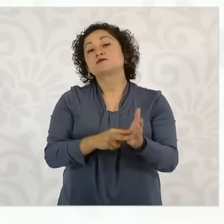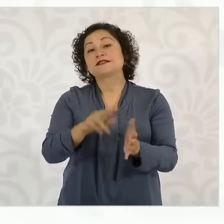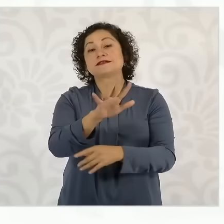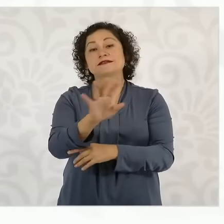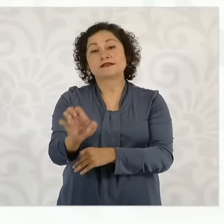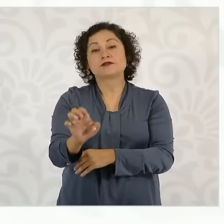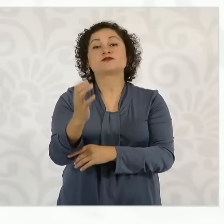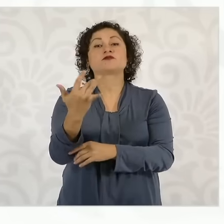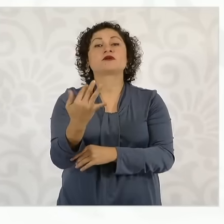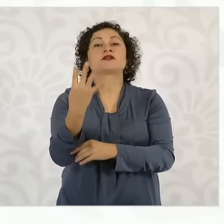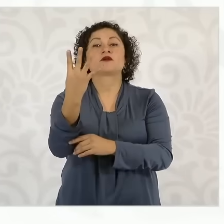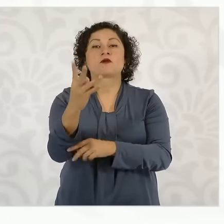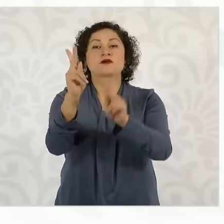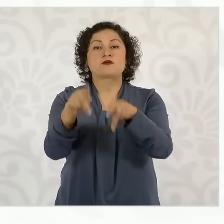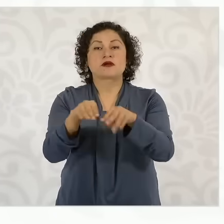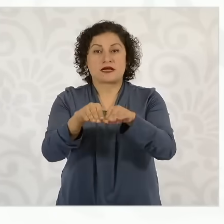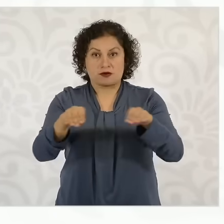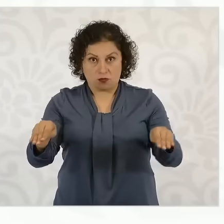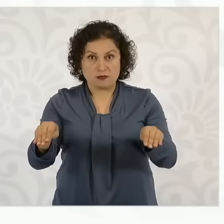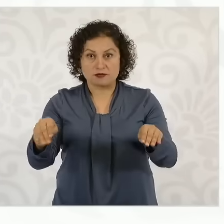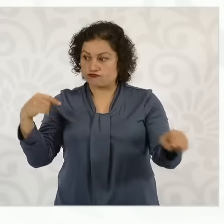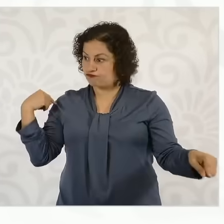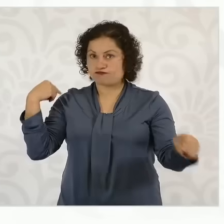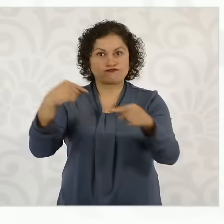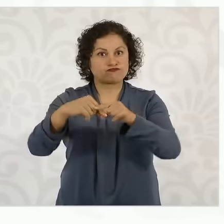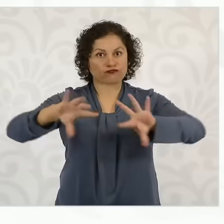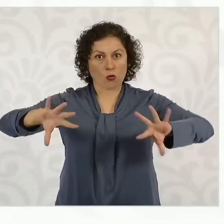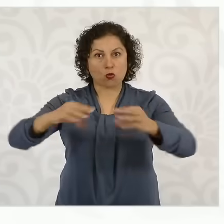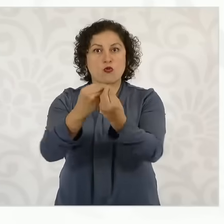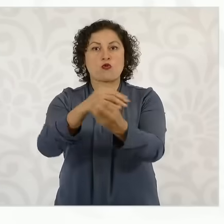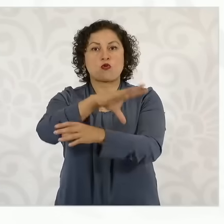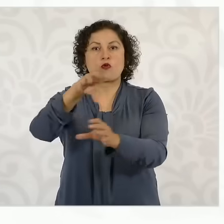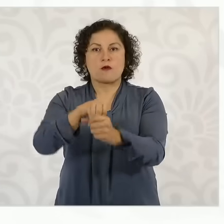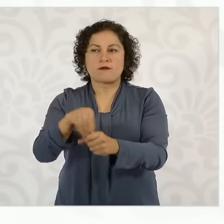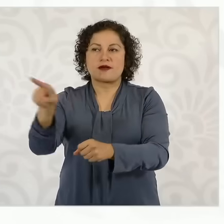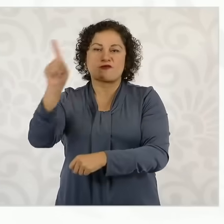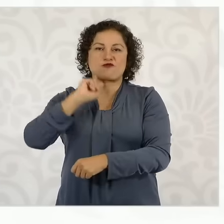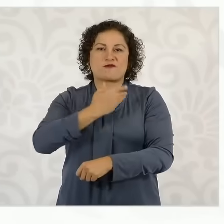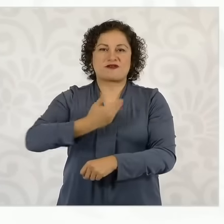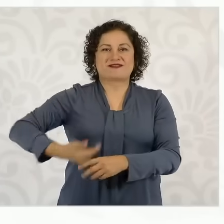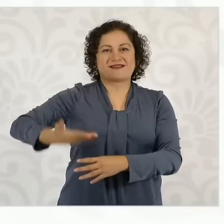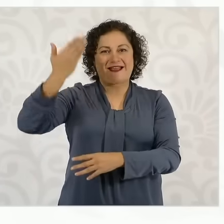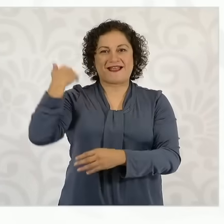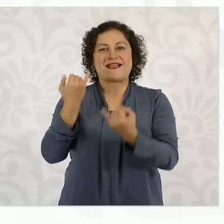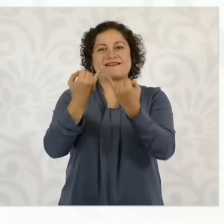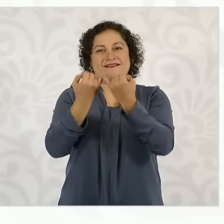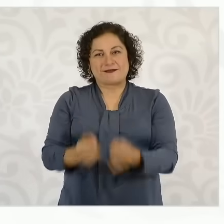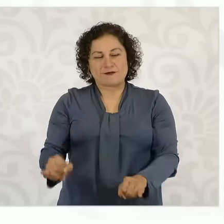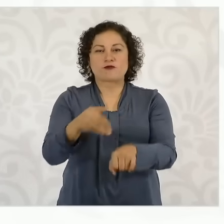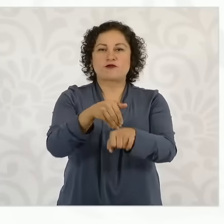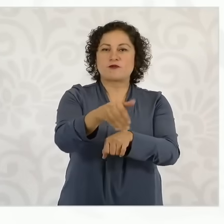desde que nuestra presidenta inauguró los los tramos 6 y si en los cinco estados. Nuestras